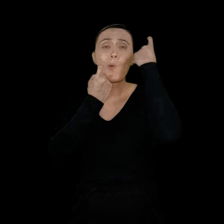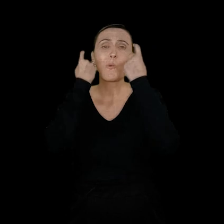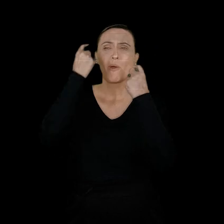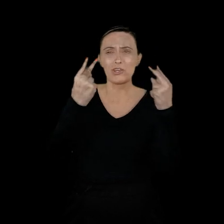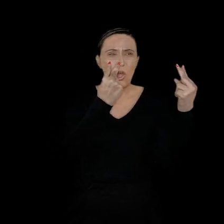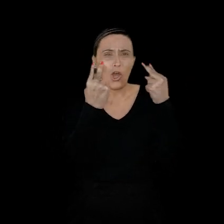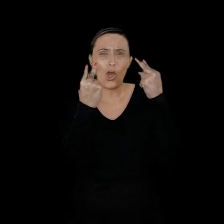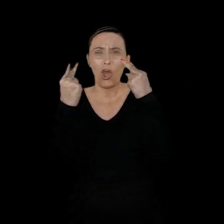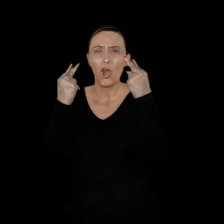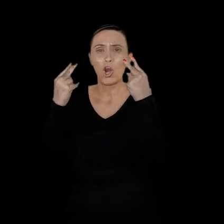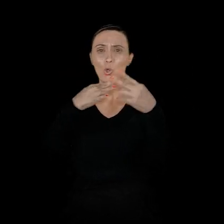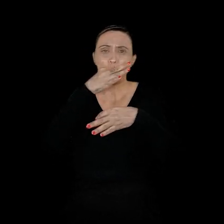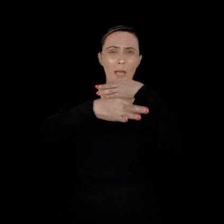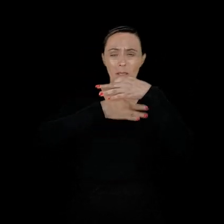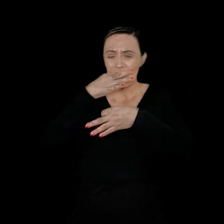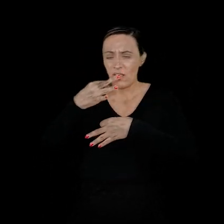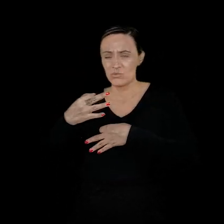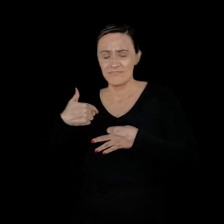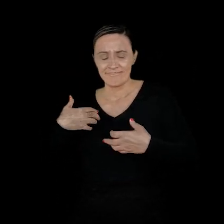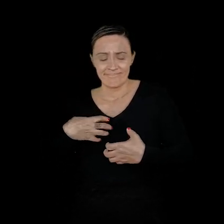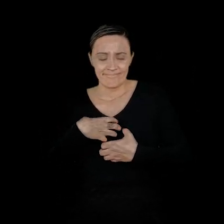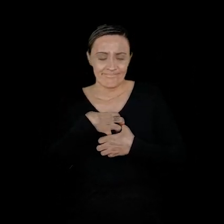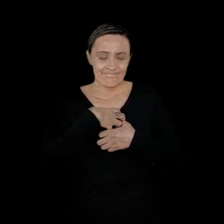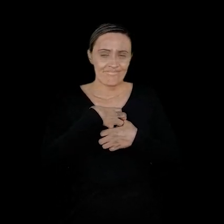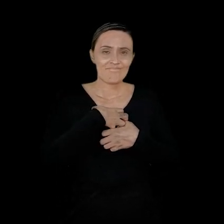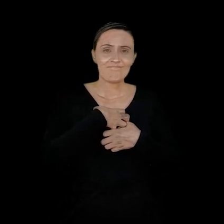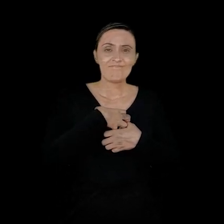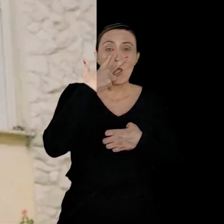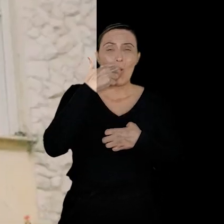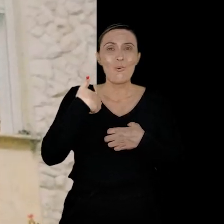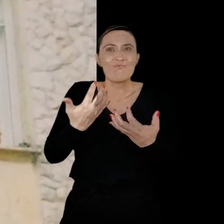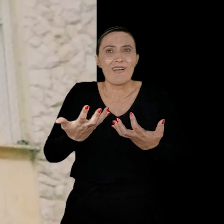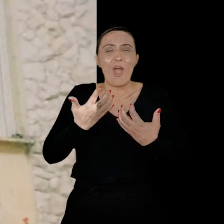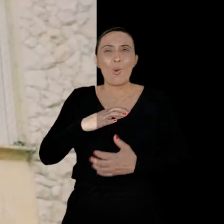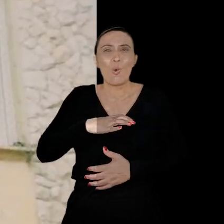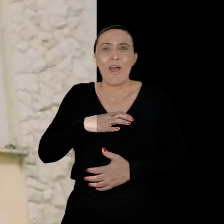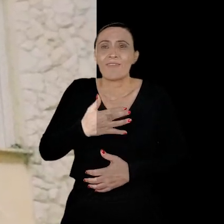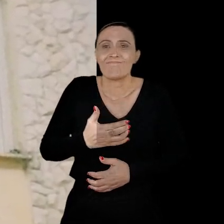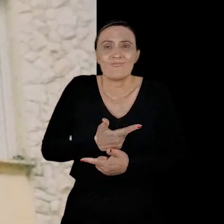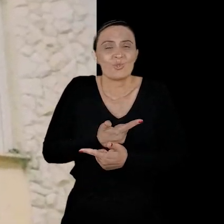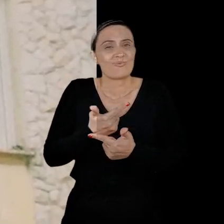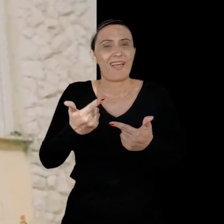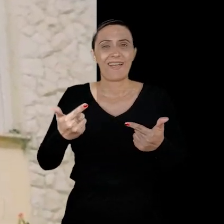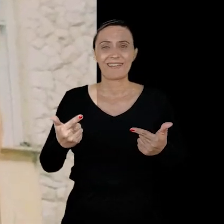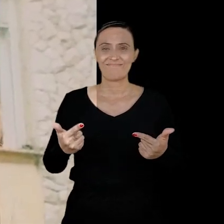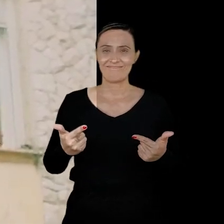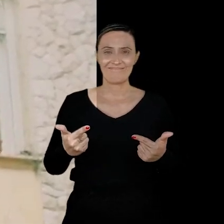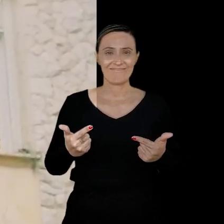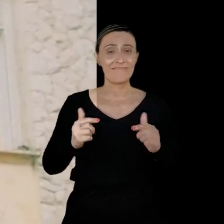Era como se eu tivesse um mar para desbravar e não soubesse nadar. Mas o tempo é um amigo silencioso.